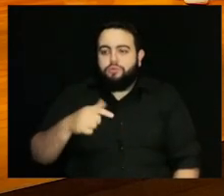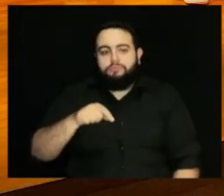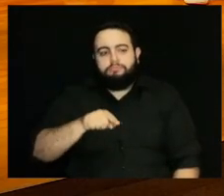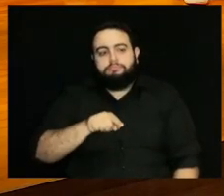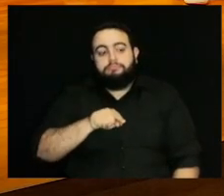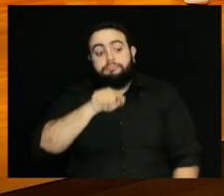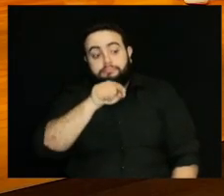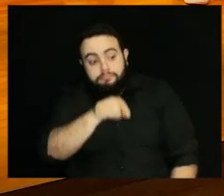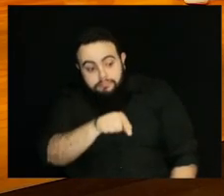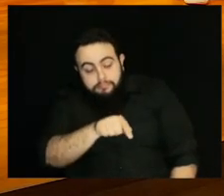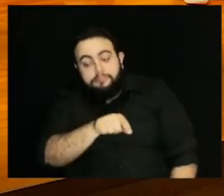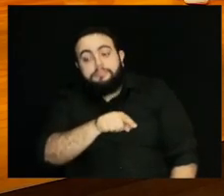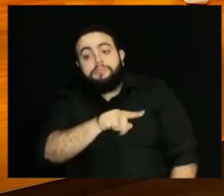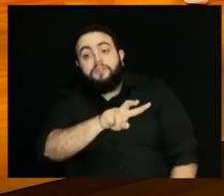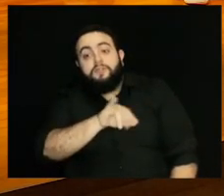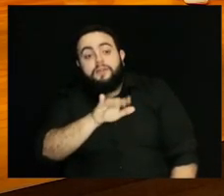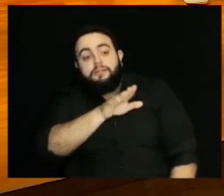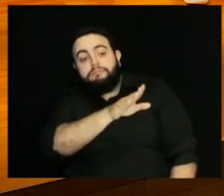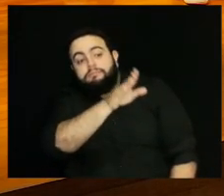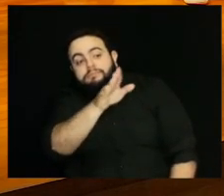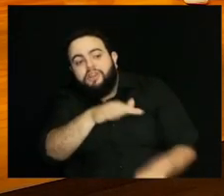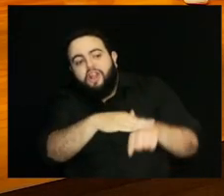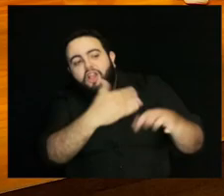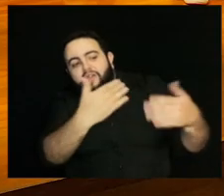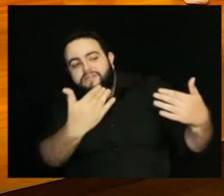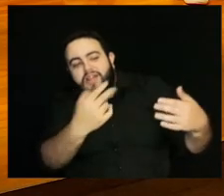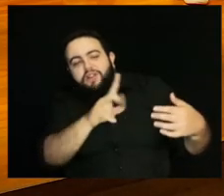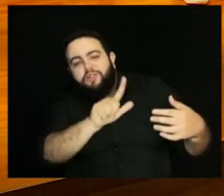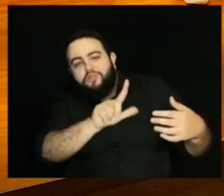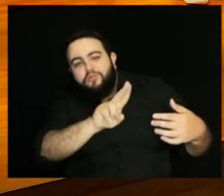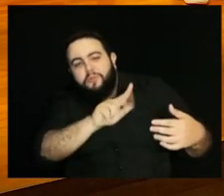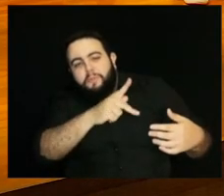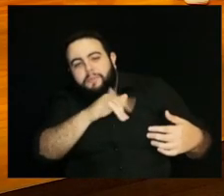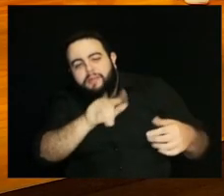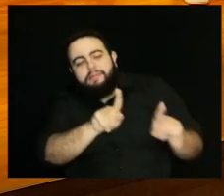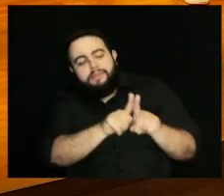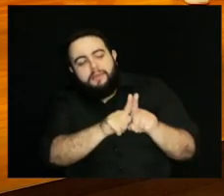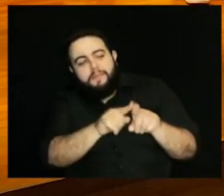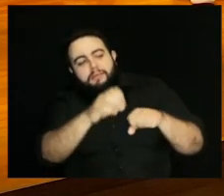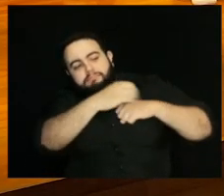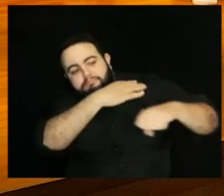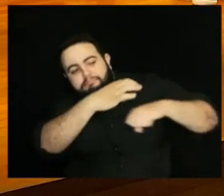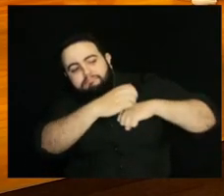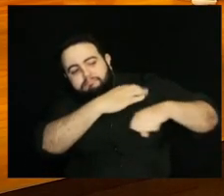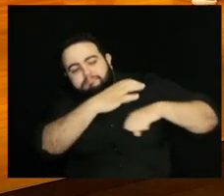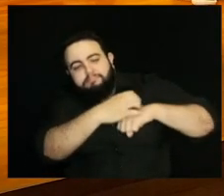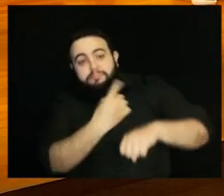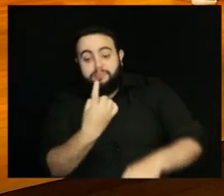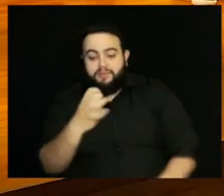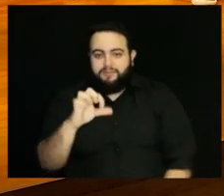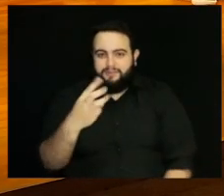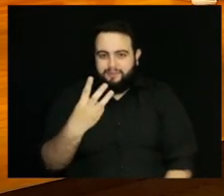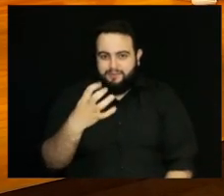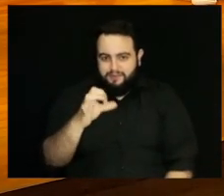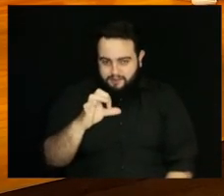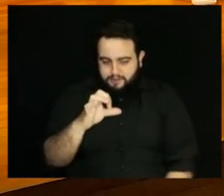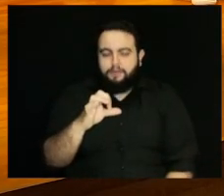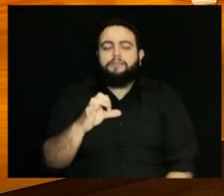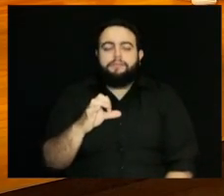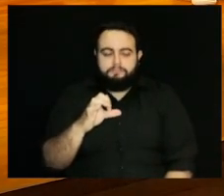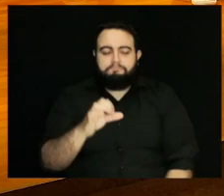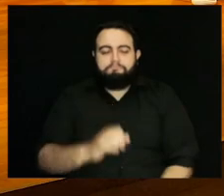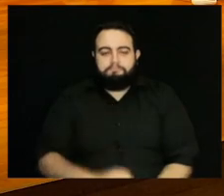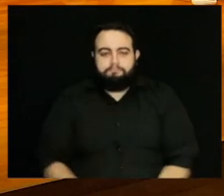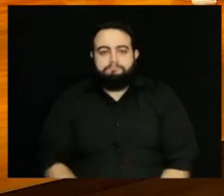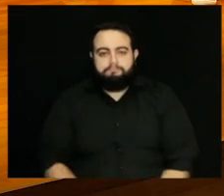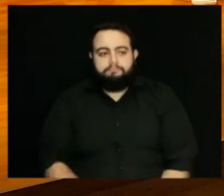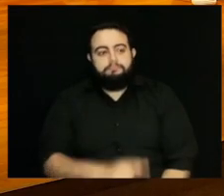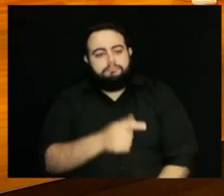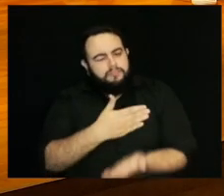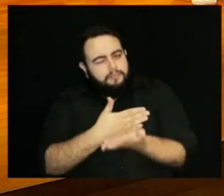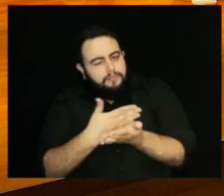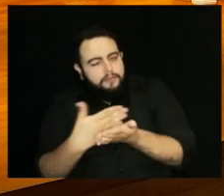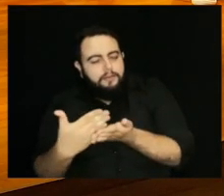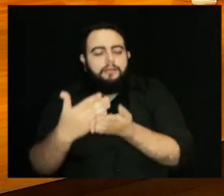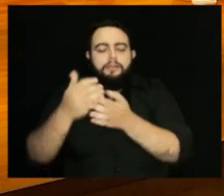pegar umas dicas, isso em 1939. E o pessoal ia lá pegar, e daí dá uma bombada no samba. Só que